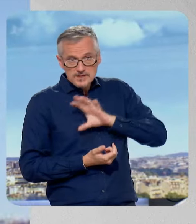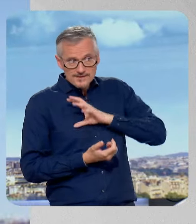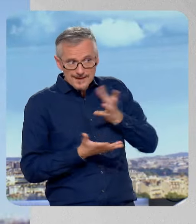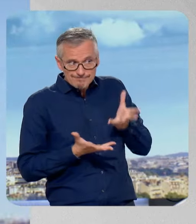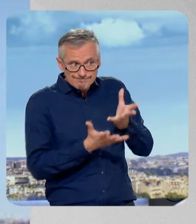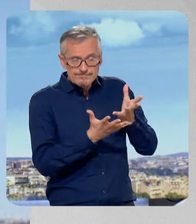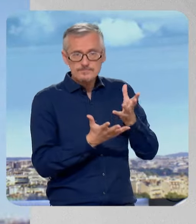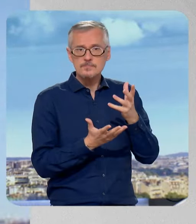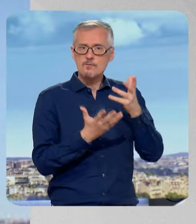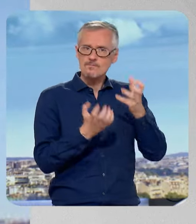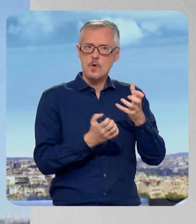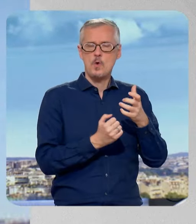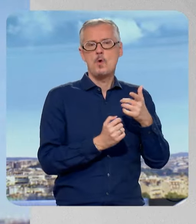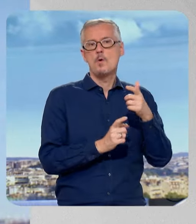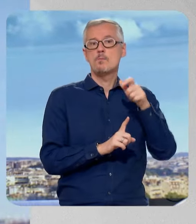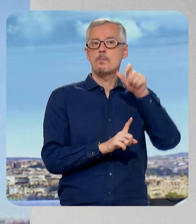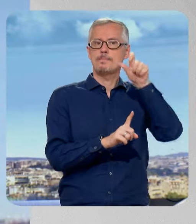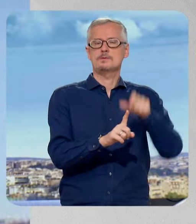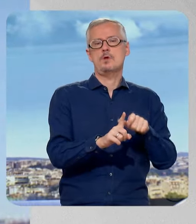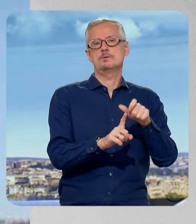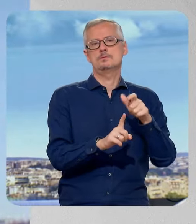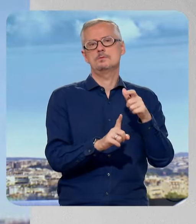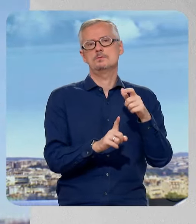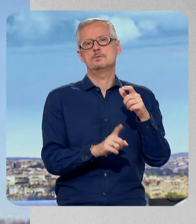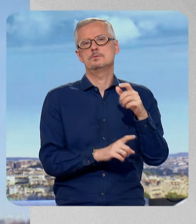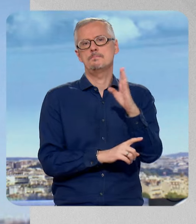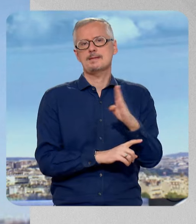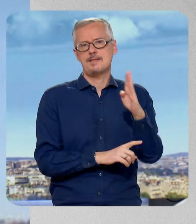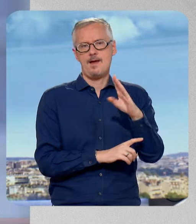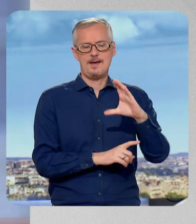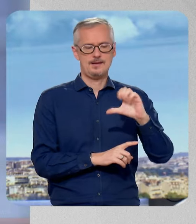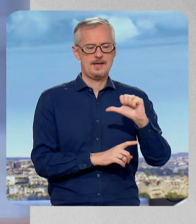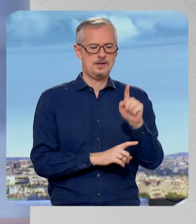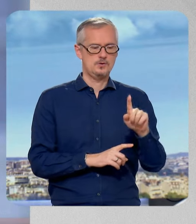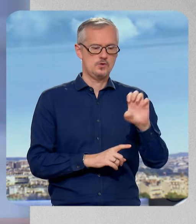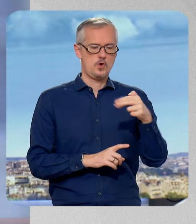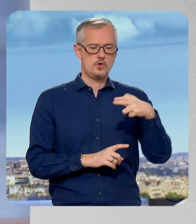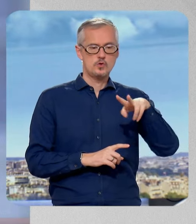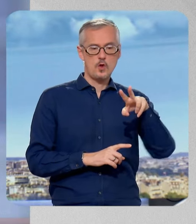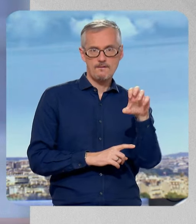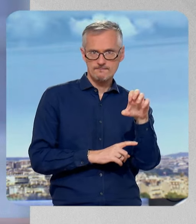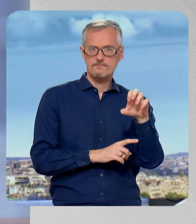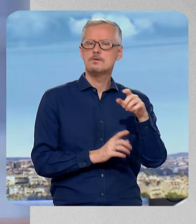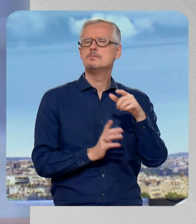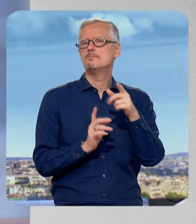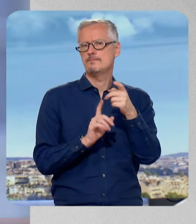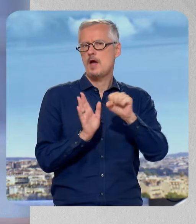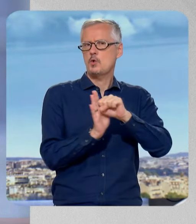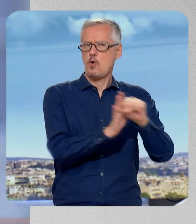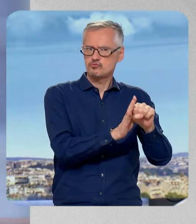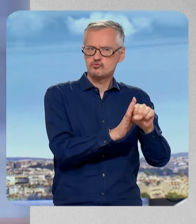B.Cazeneuve revient au président de la République.